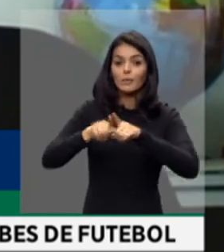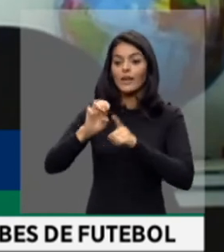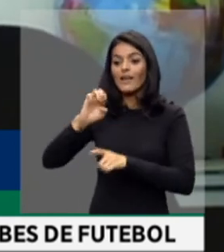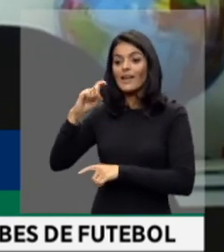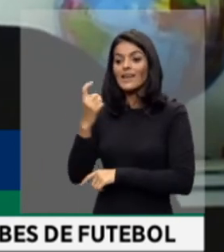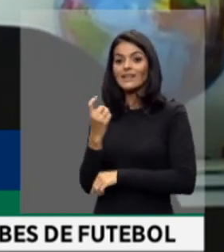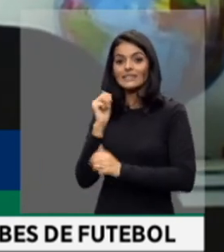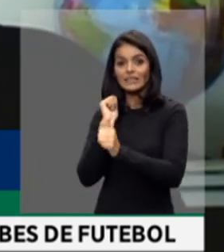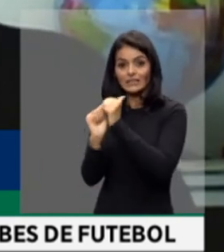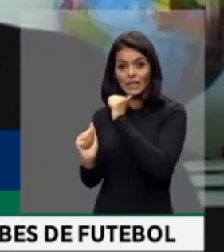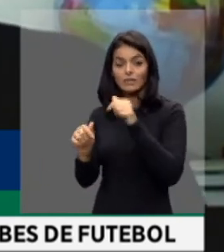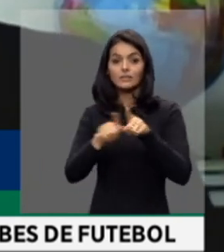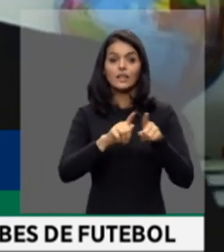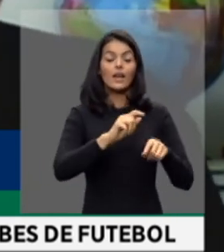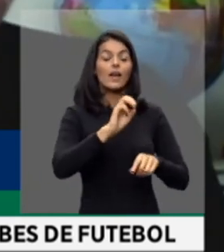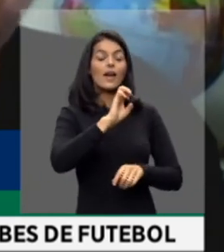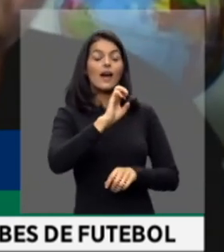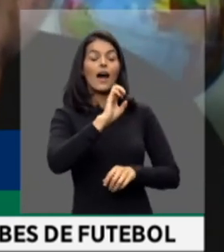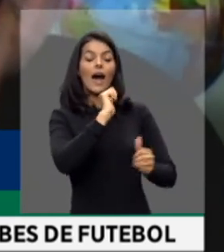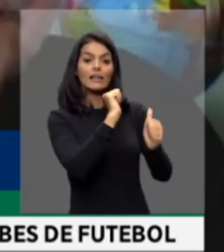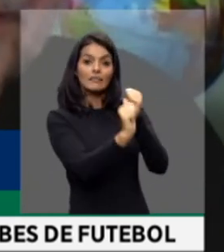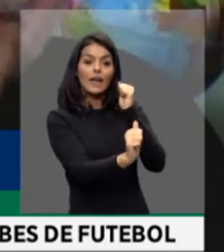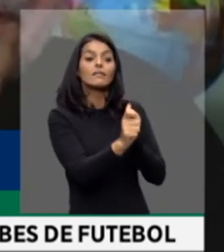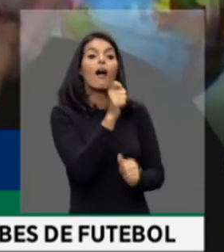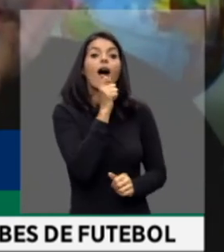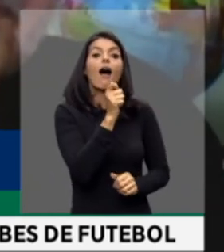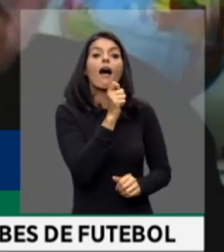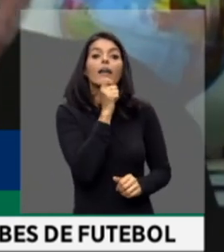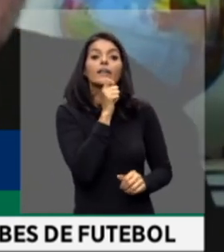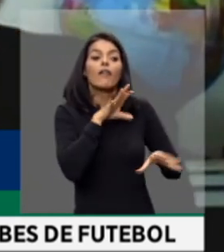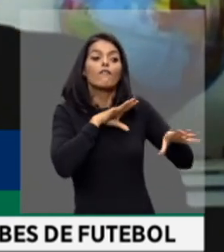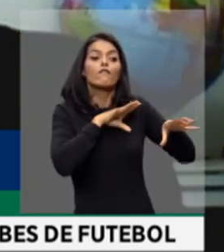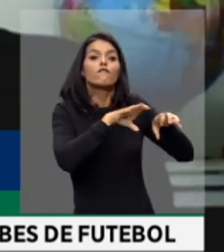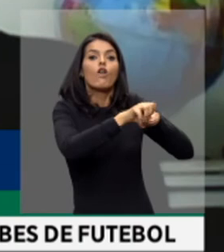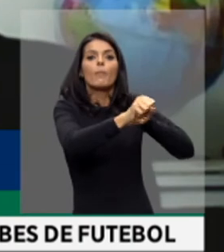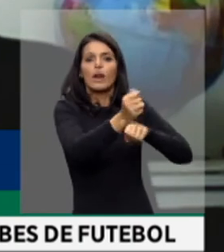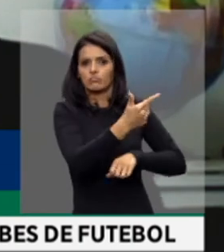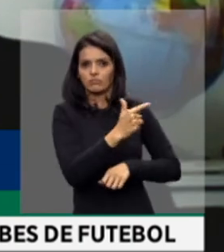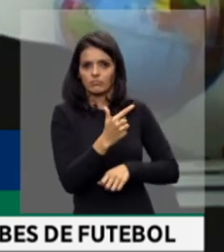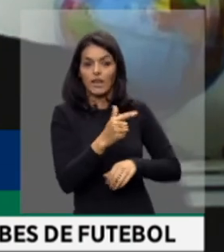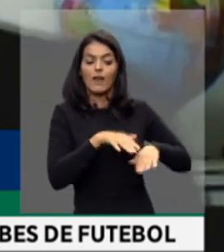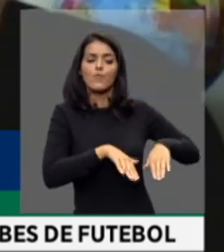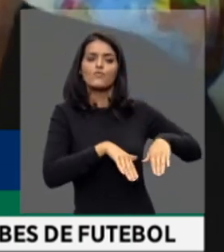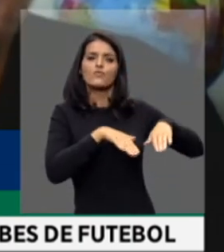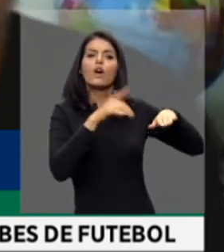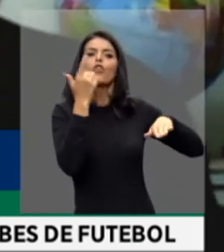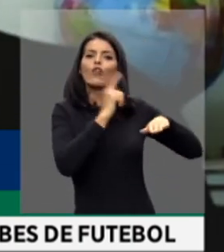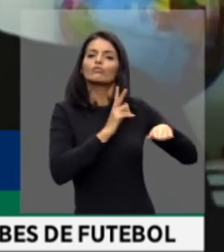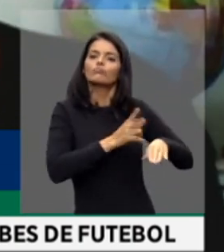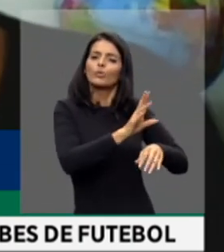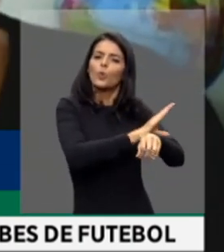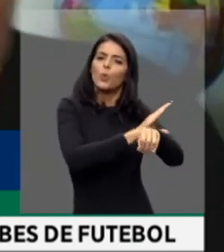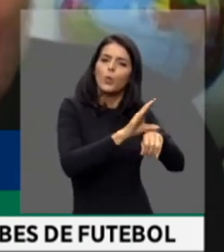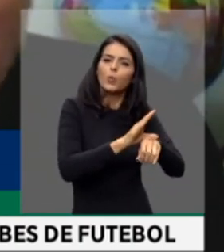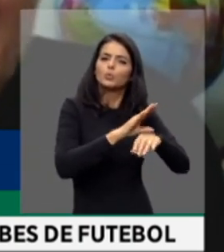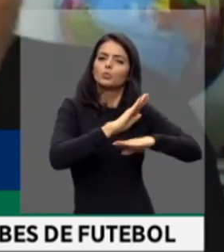PELÉ. ELE GARANTE EXATAMENTE A... A FORMAÇÃO E EU ESTOU PROCURANDO AQUI... PARA PODER